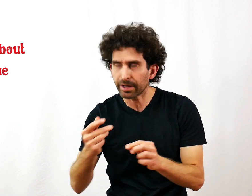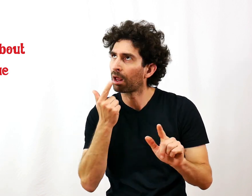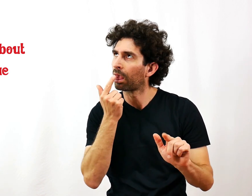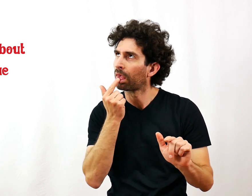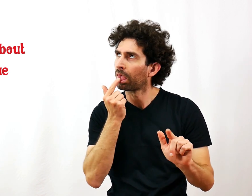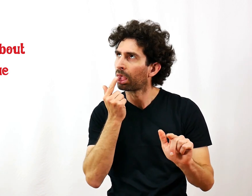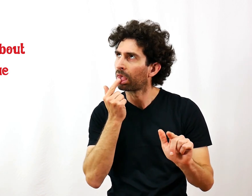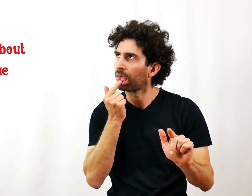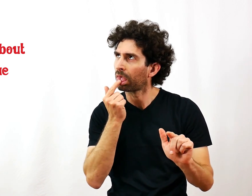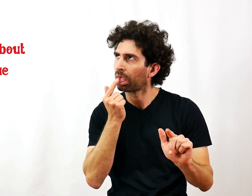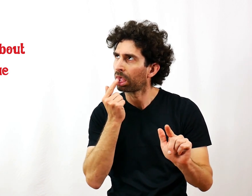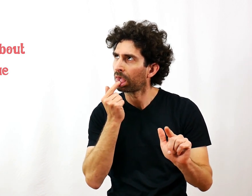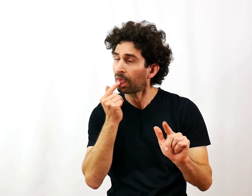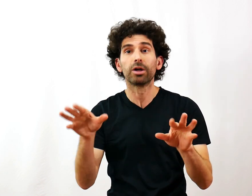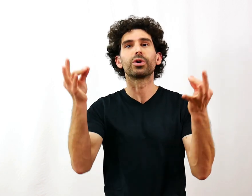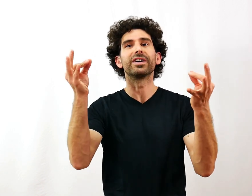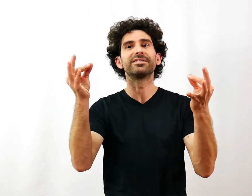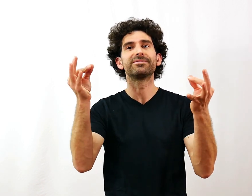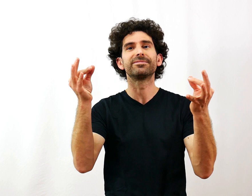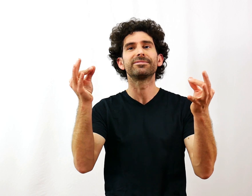Je l'ai sur le bout de la langue... Trouvé !